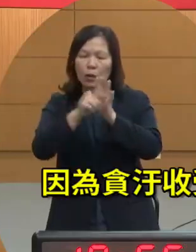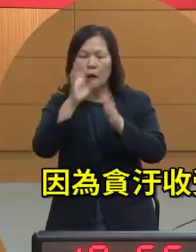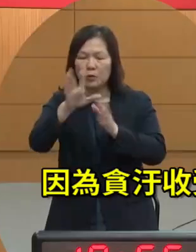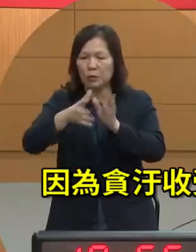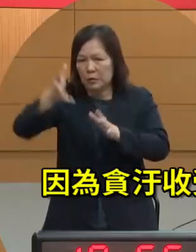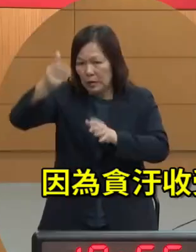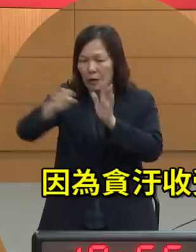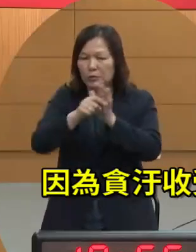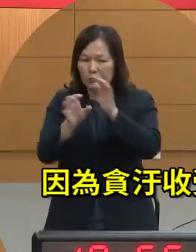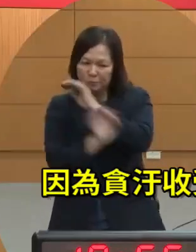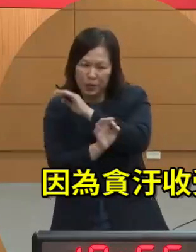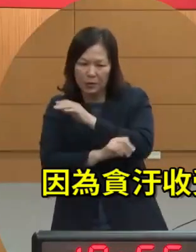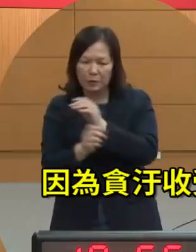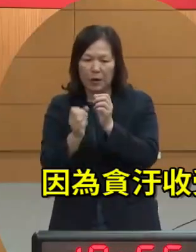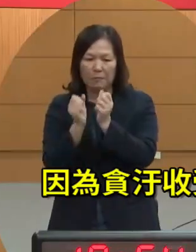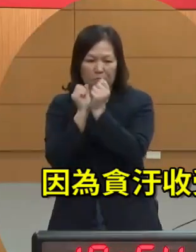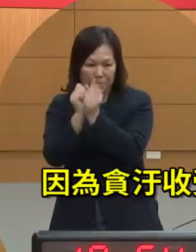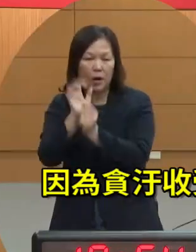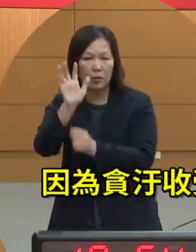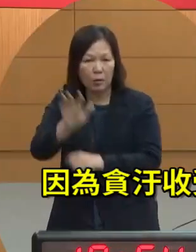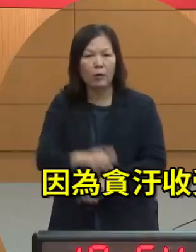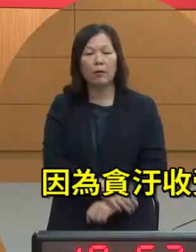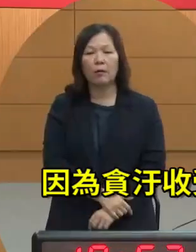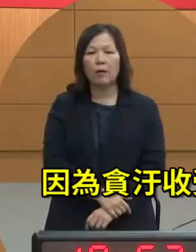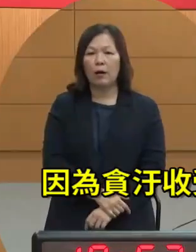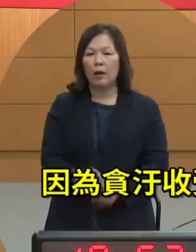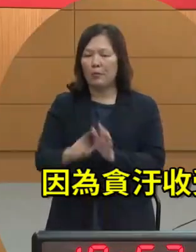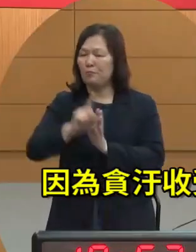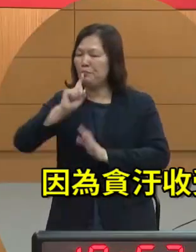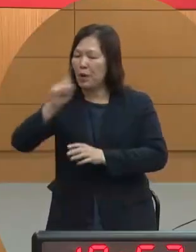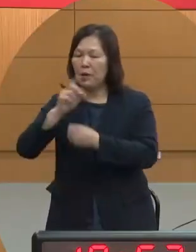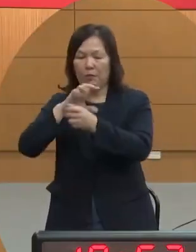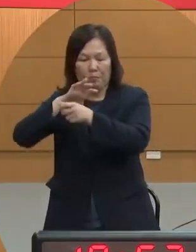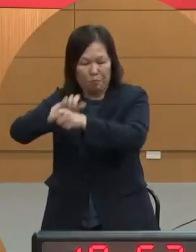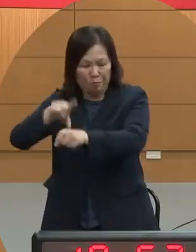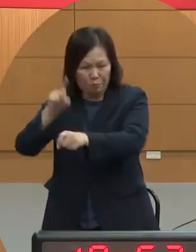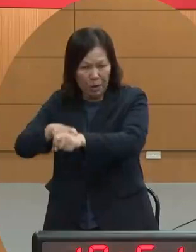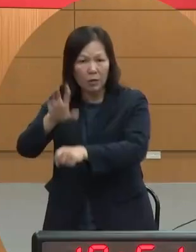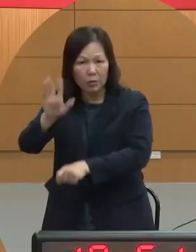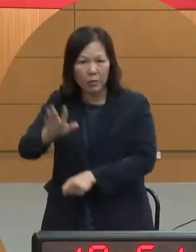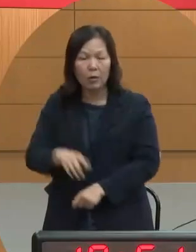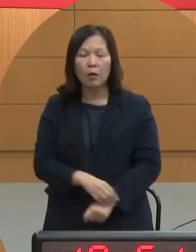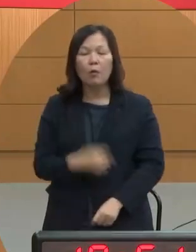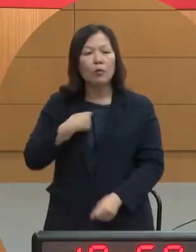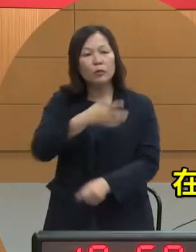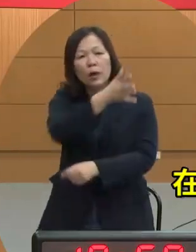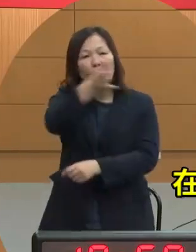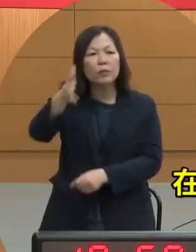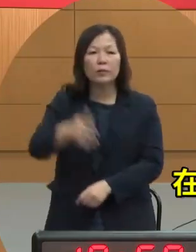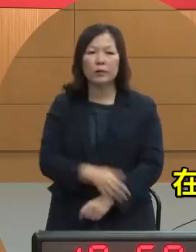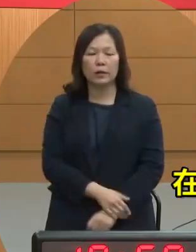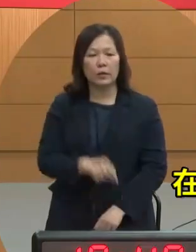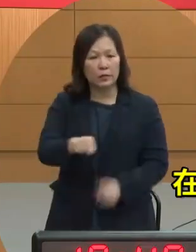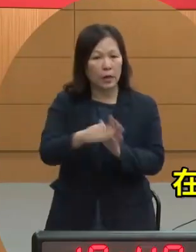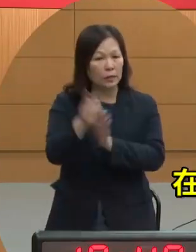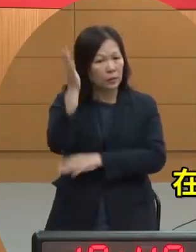因為貪汙收受回扣 而被收押 被起訴 被判刑 我想請問各位 在這種的政治情況之下